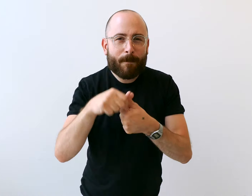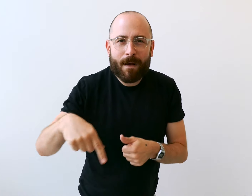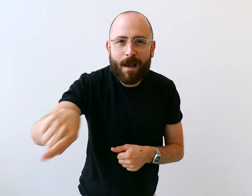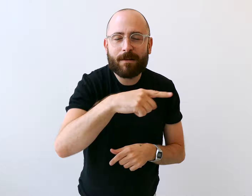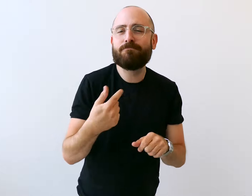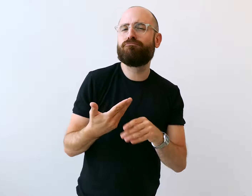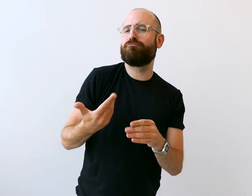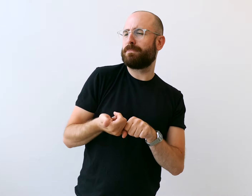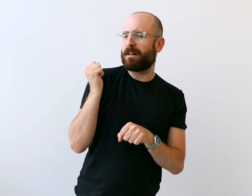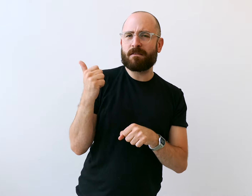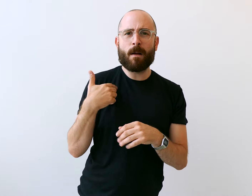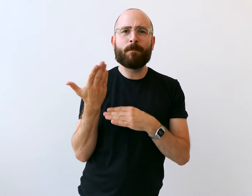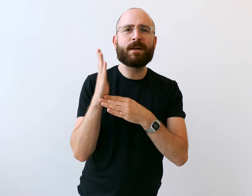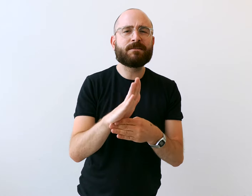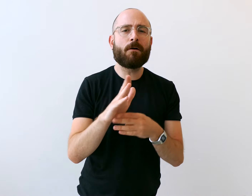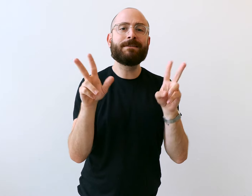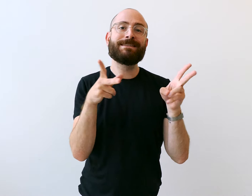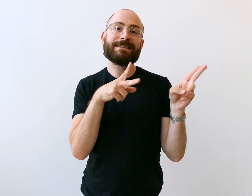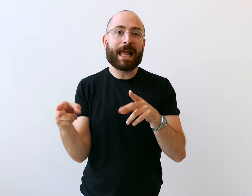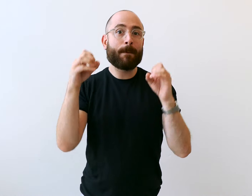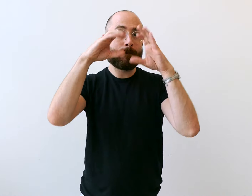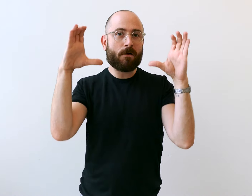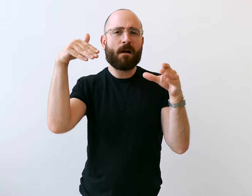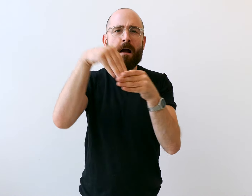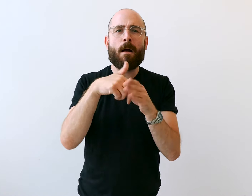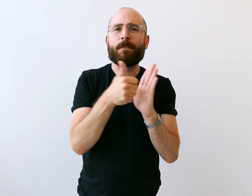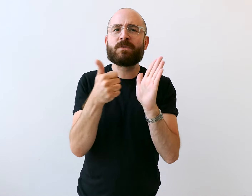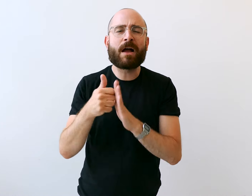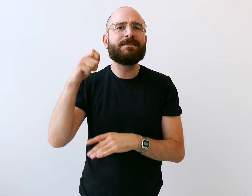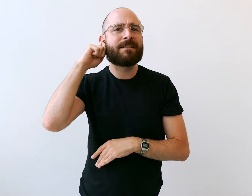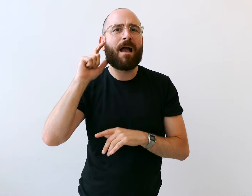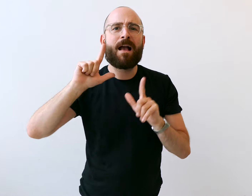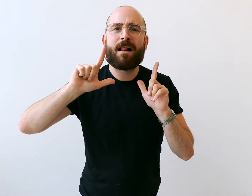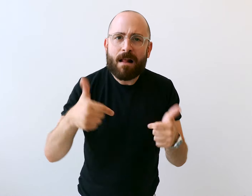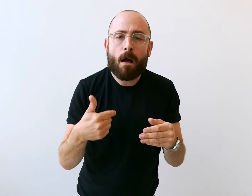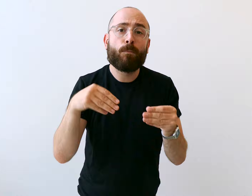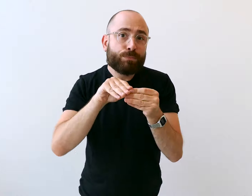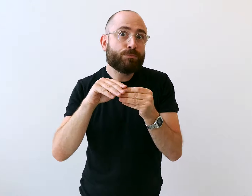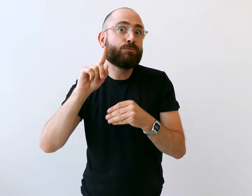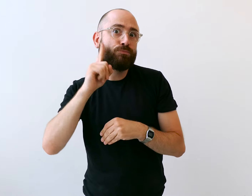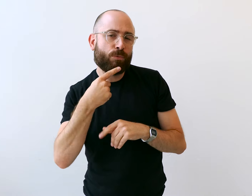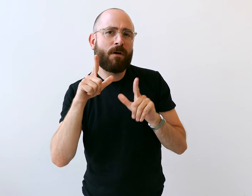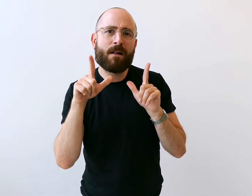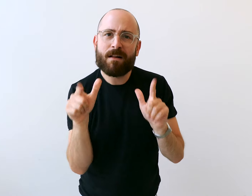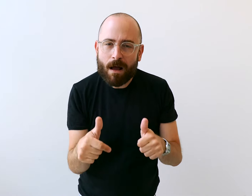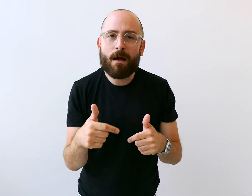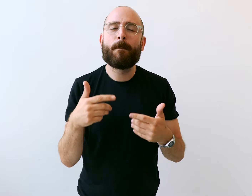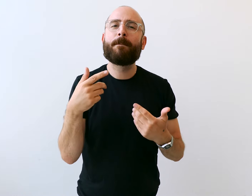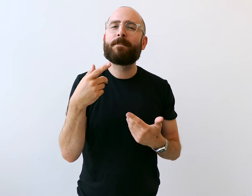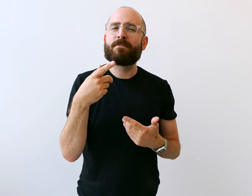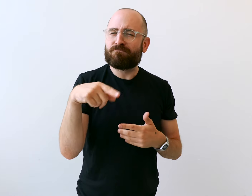Rappelez vous l'année dernière, je vous avais présenté une série de mangas avec des personnages gay et Sourds.